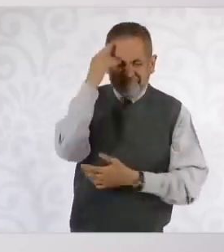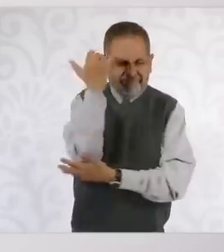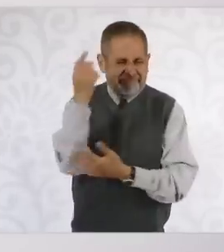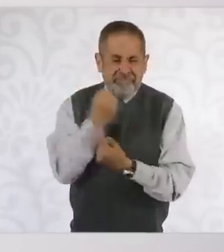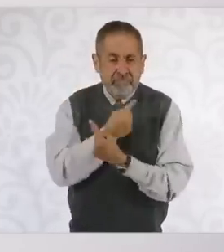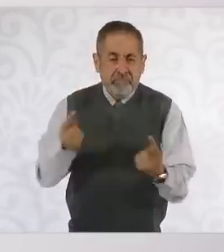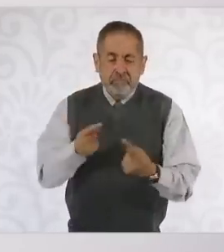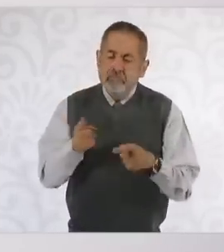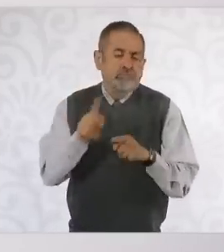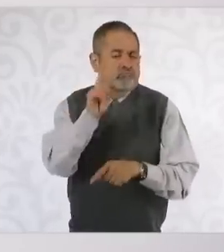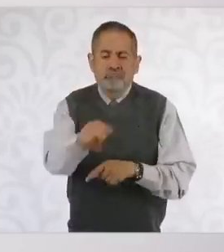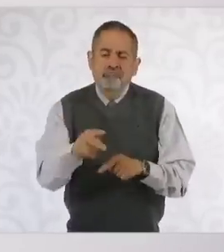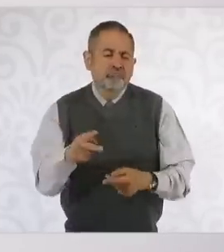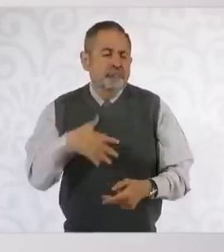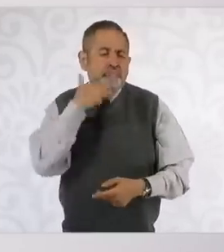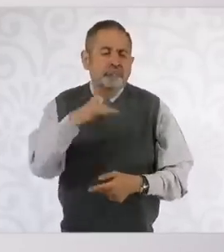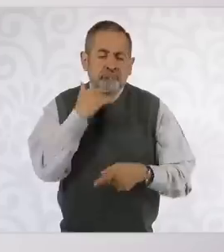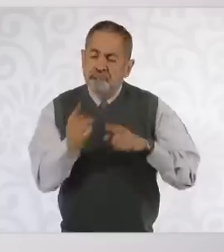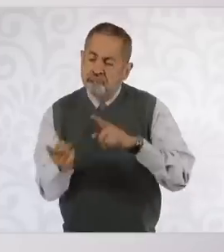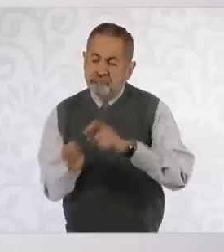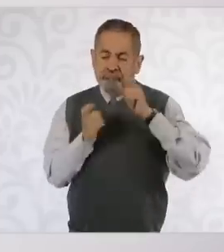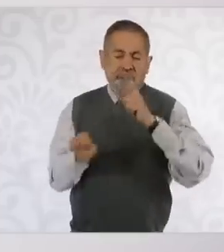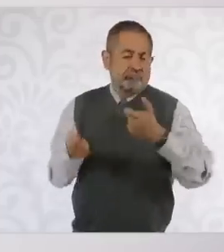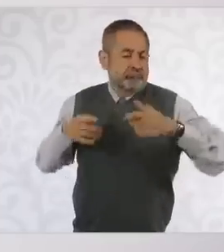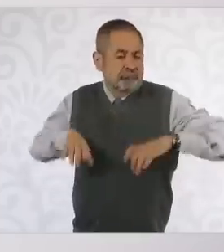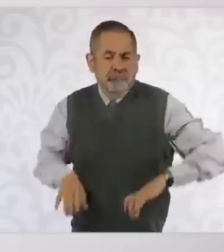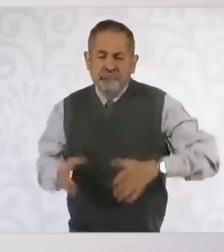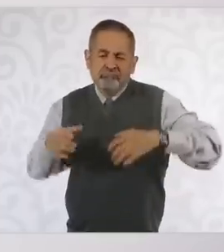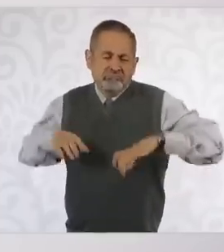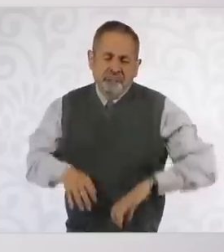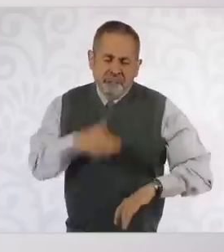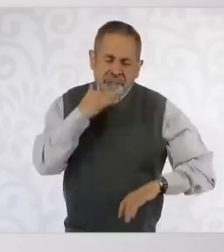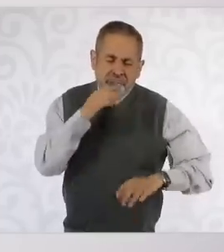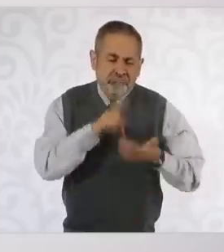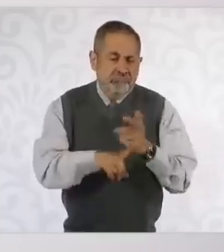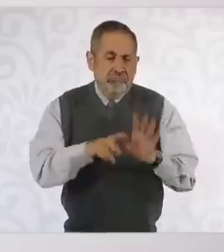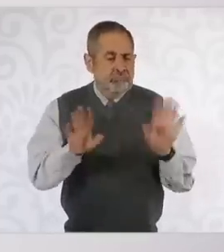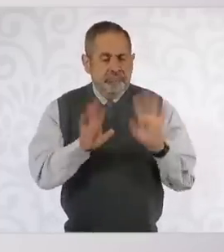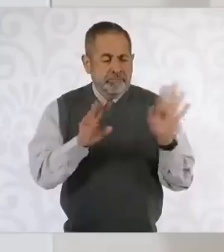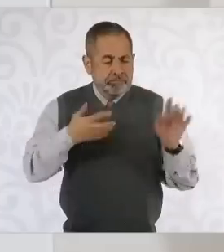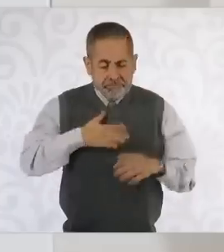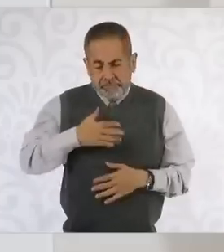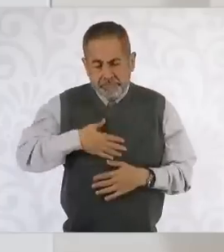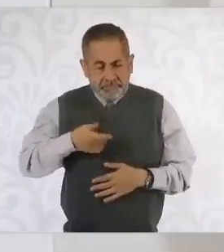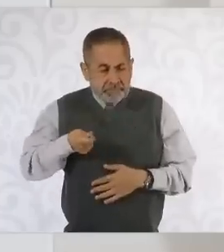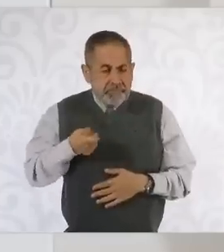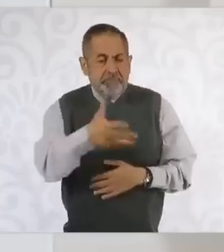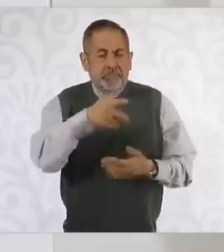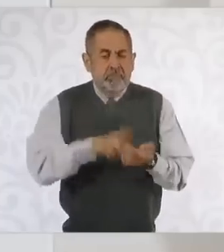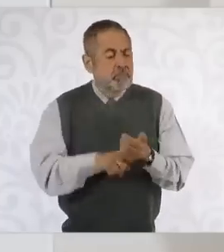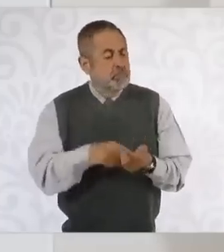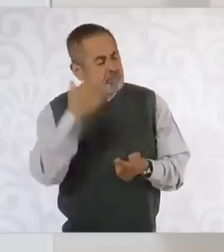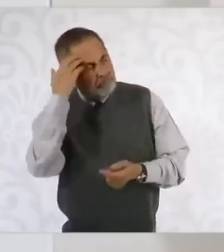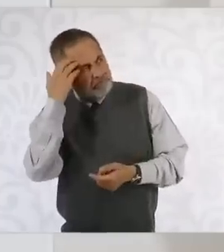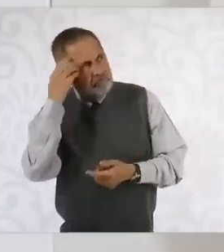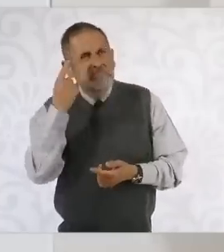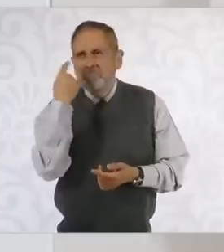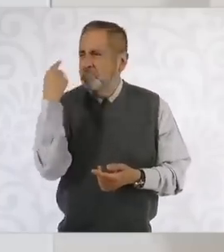época de Calderón e Entonces no le llamamos estancias infantiles sino realmente hoy está